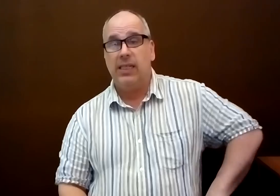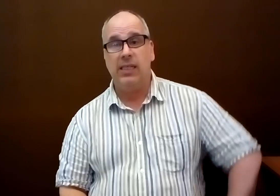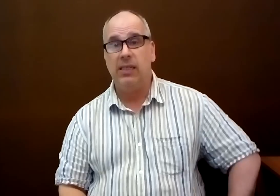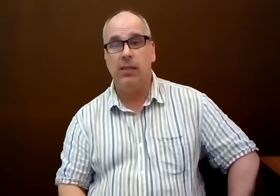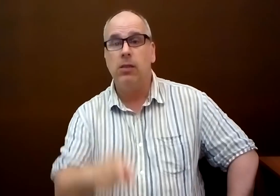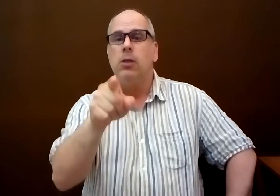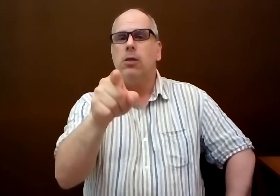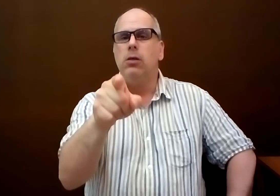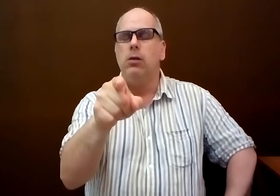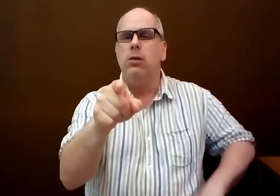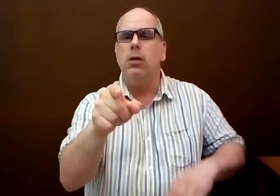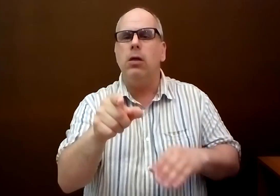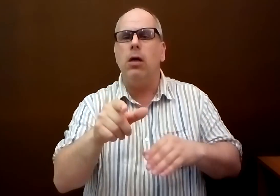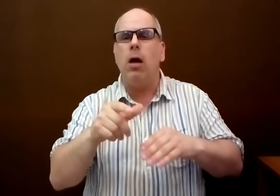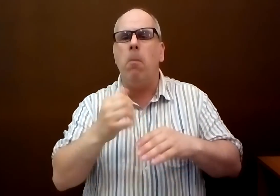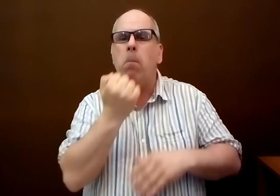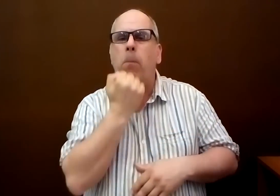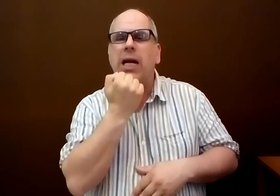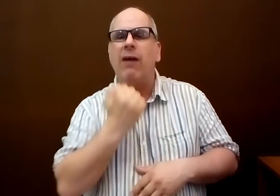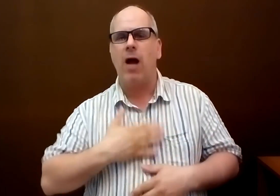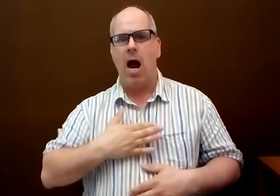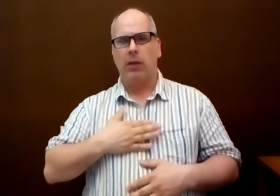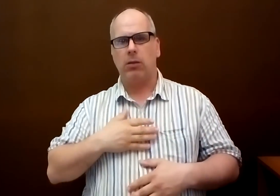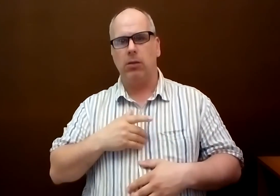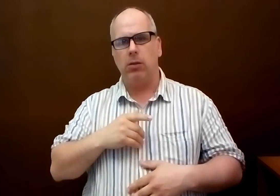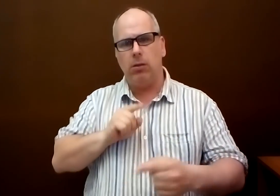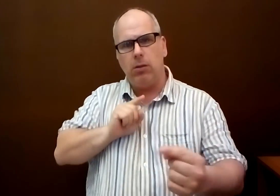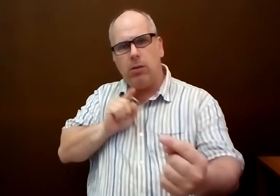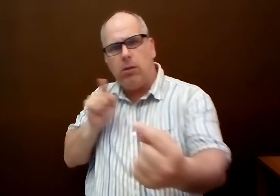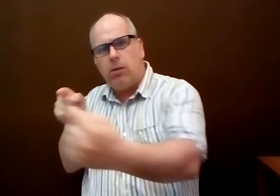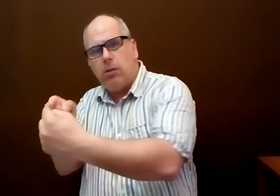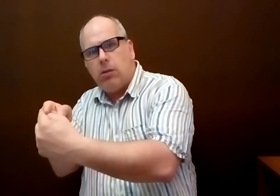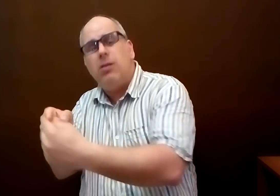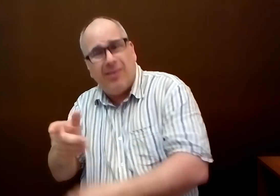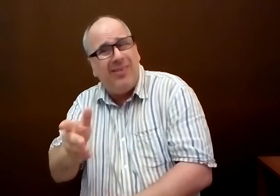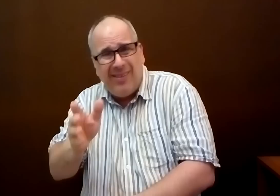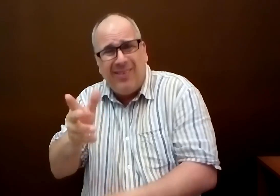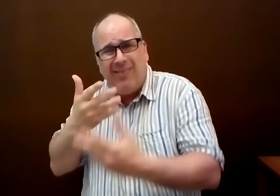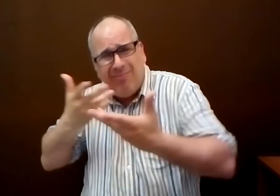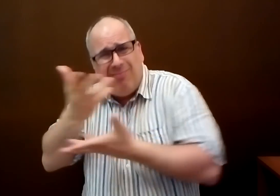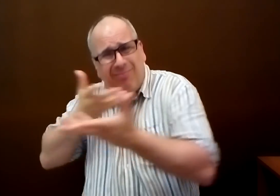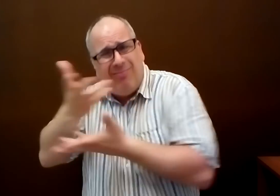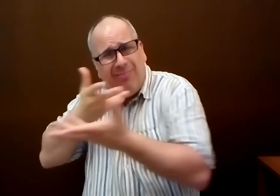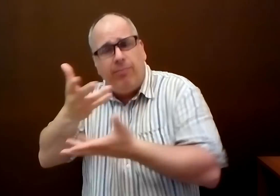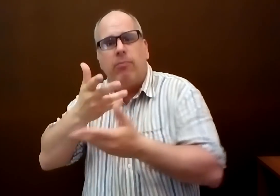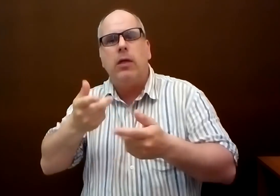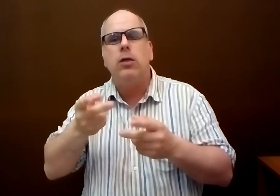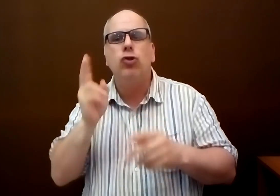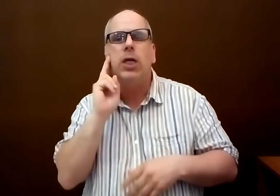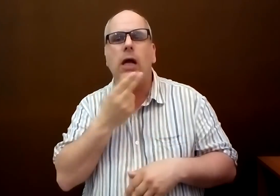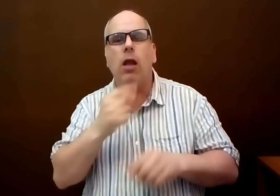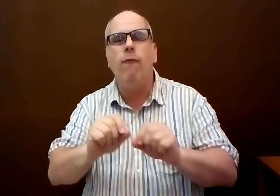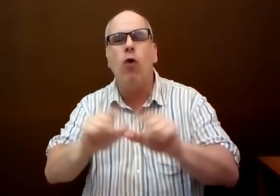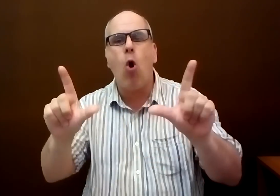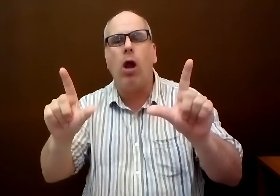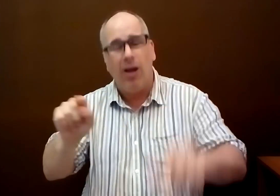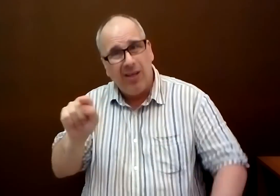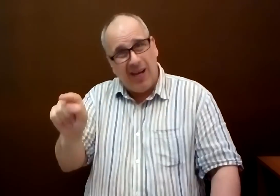Hogyha privátban, pl siketek vlogban ott lehet vitatkozni, beszélgetni.